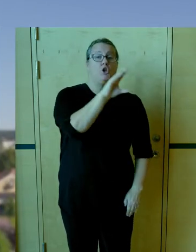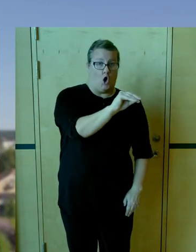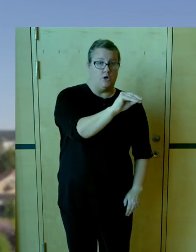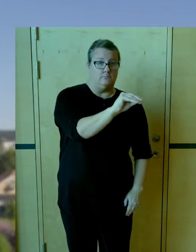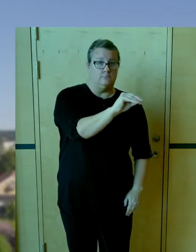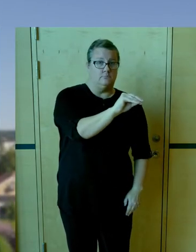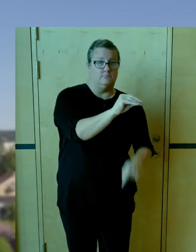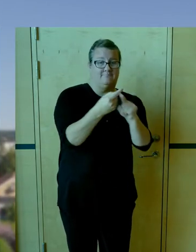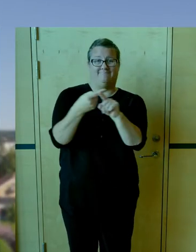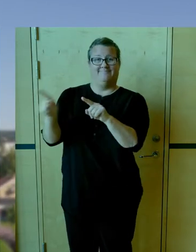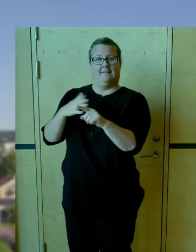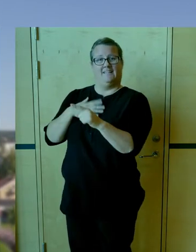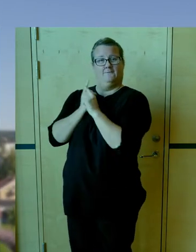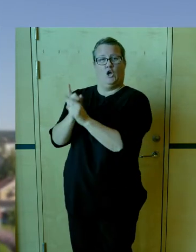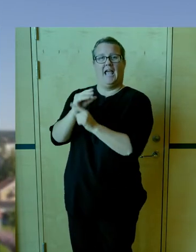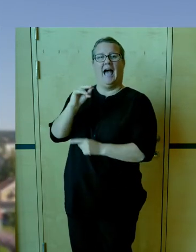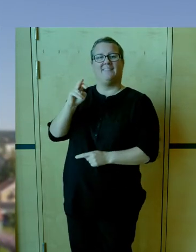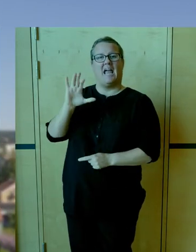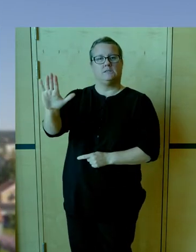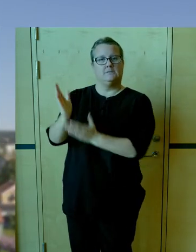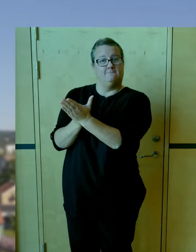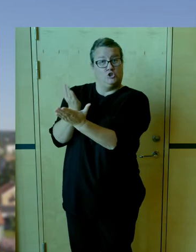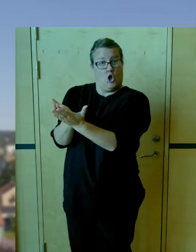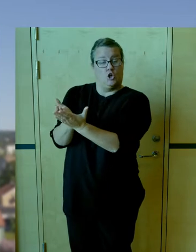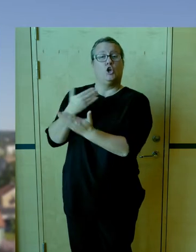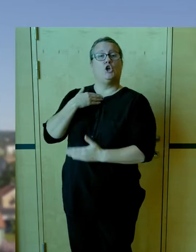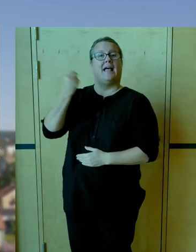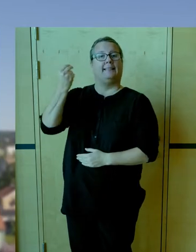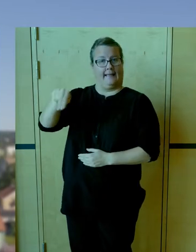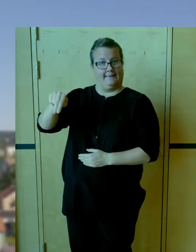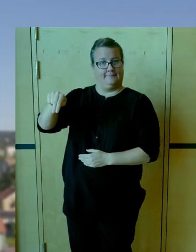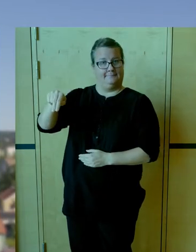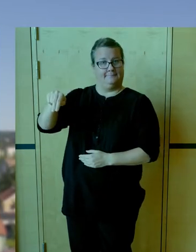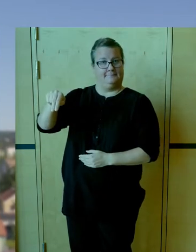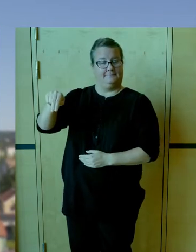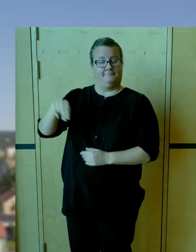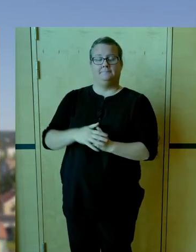De som vill bifalla Andreas löwenhöök förslag röstar nej Påbörjas